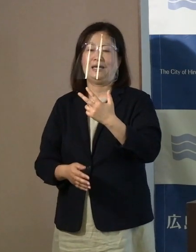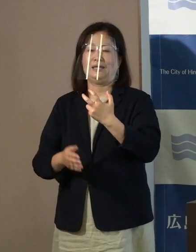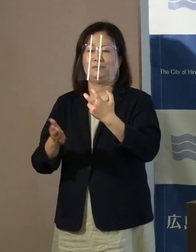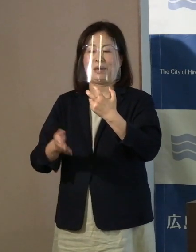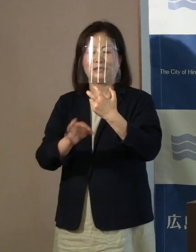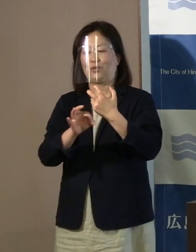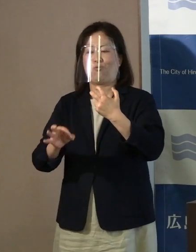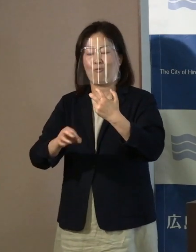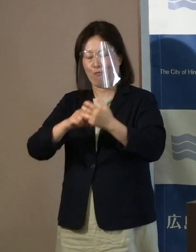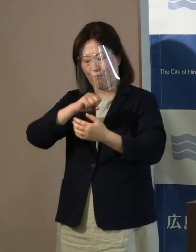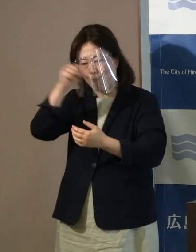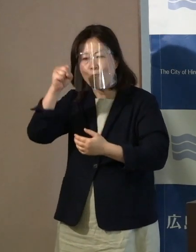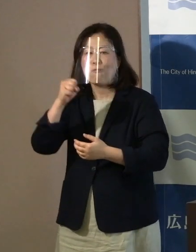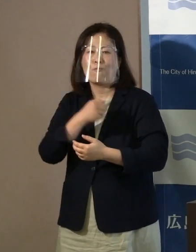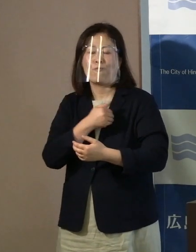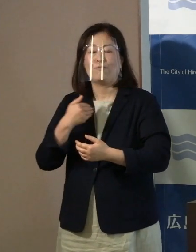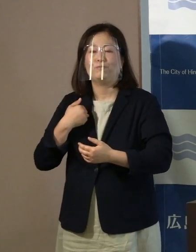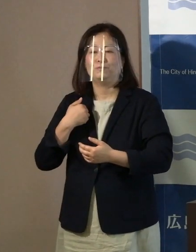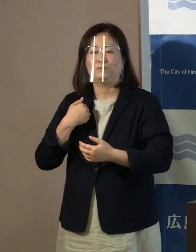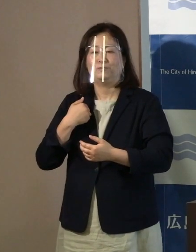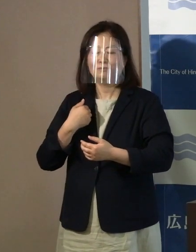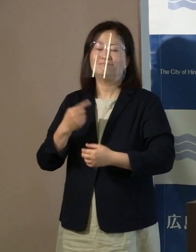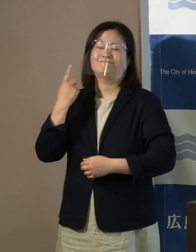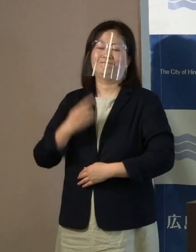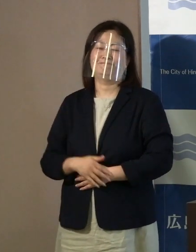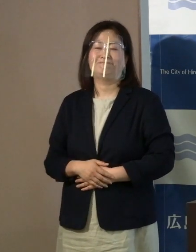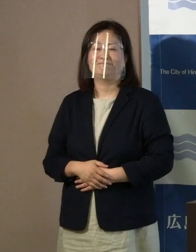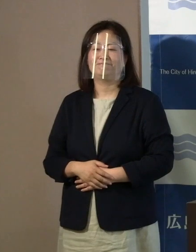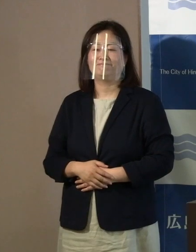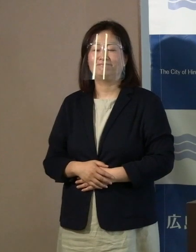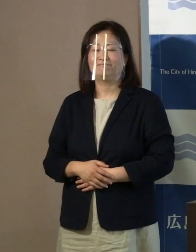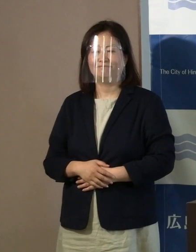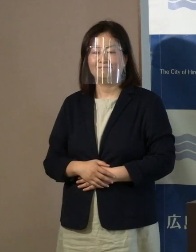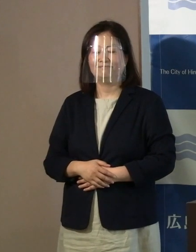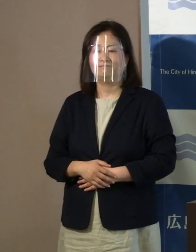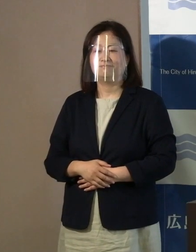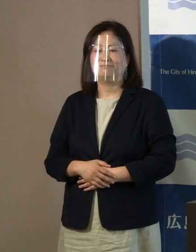そんな接種の進捗状況となっています｡